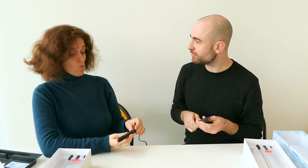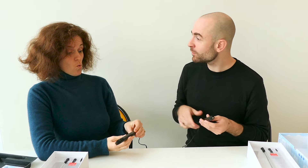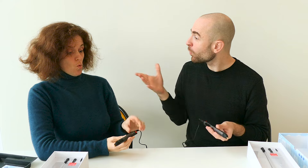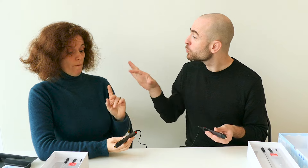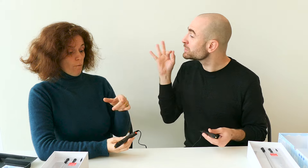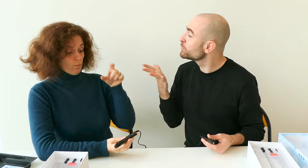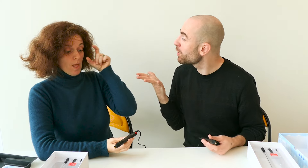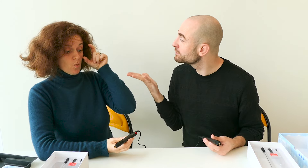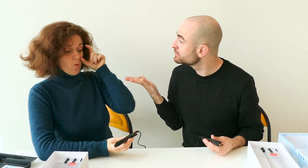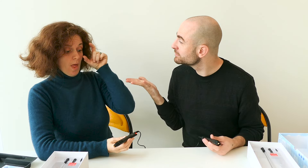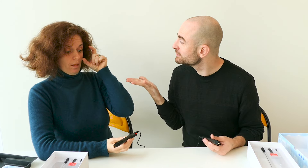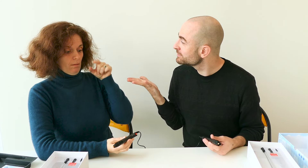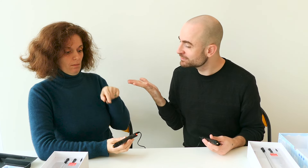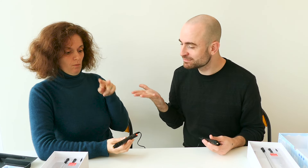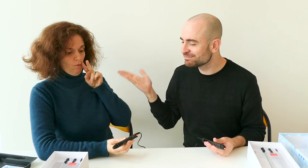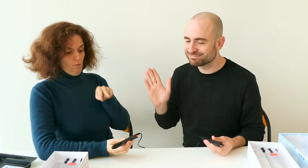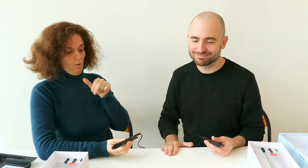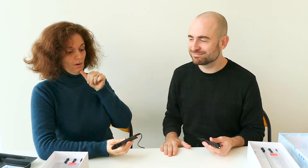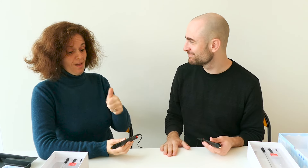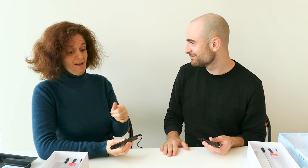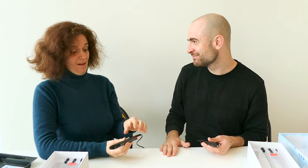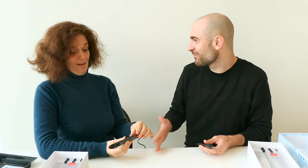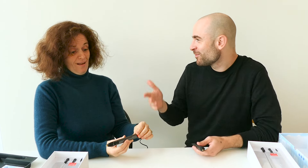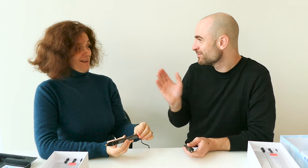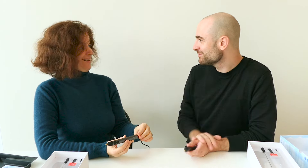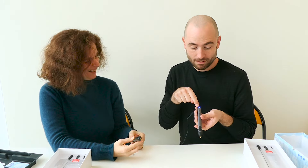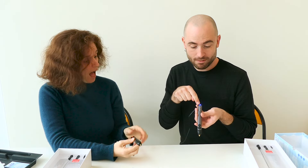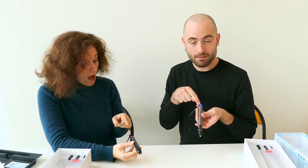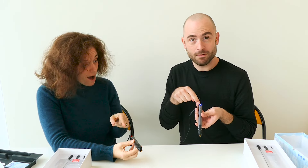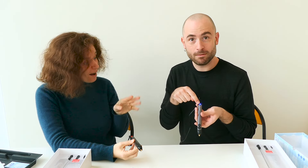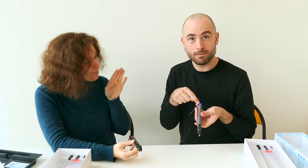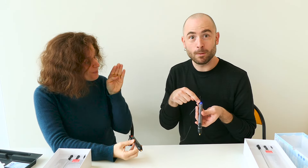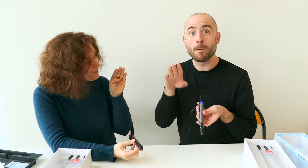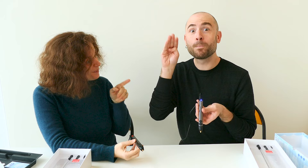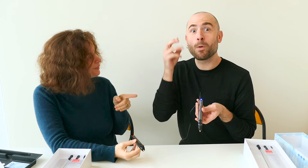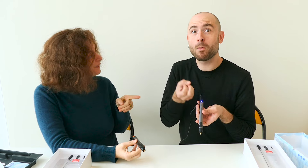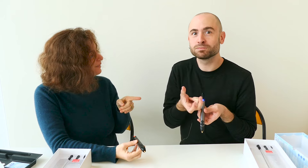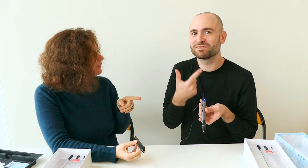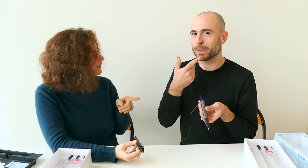Tu choisis quel plastique ? - Ouh là, il faut que j'aie mes lunettes, je vois rien, là ! Vous voyez là, si la lumière est bleue,